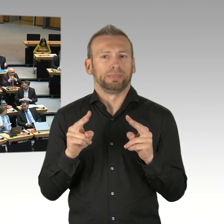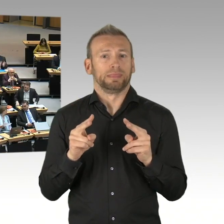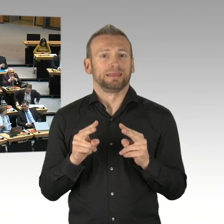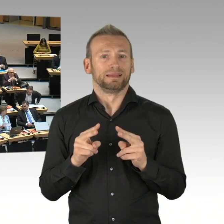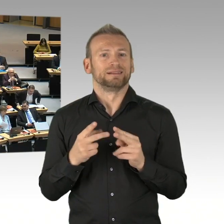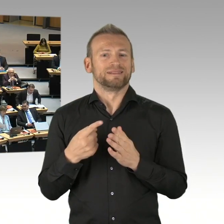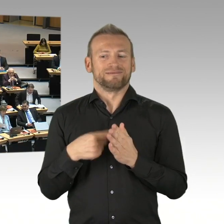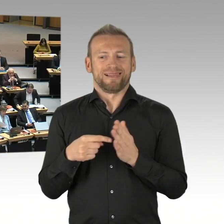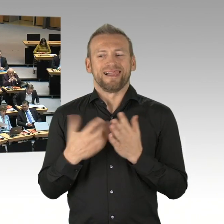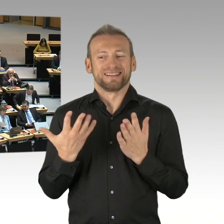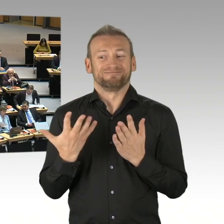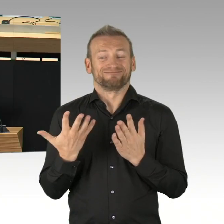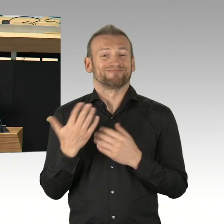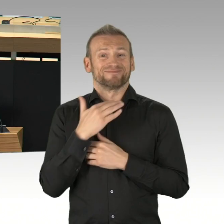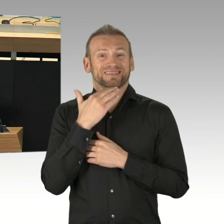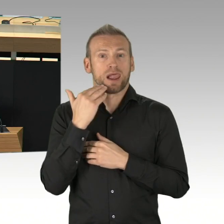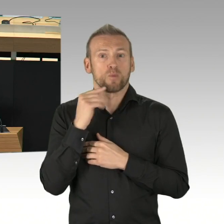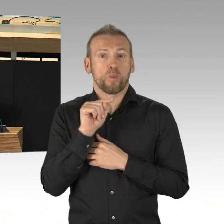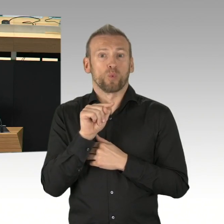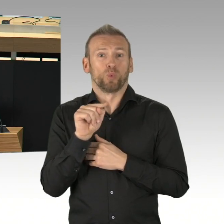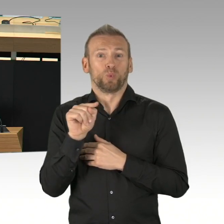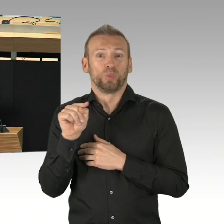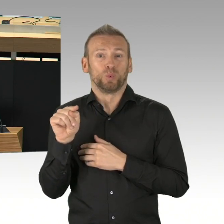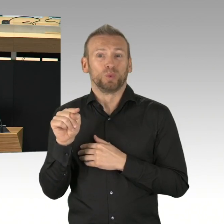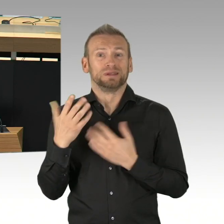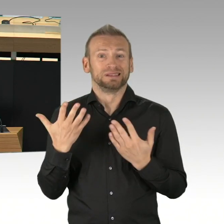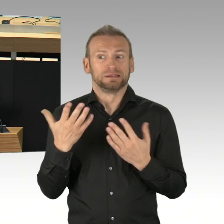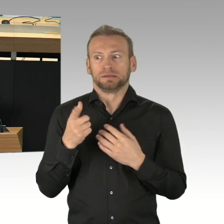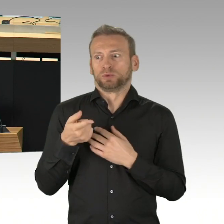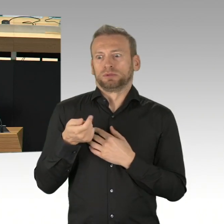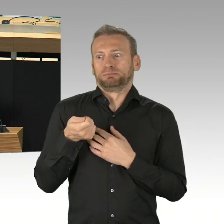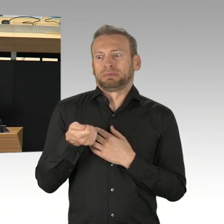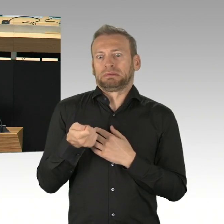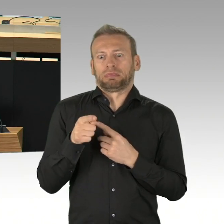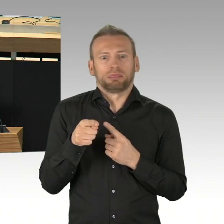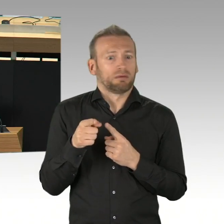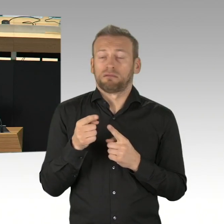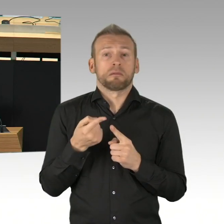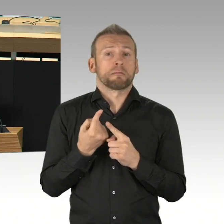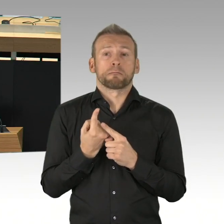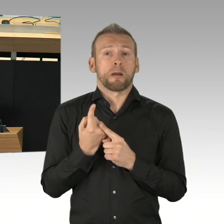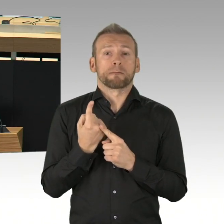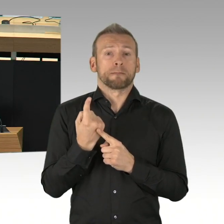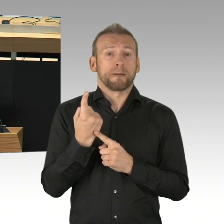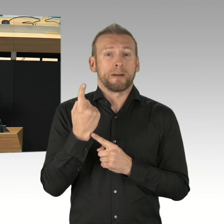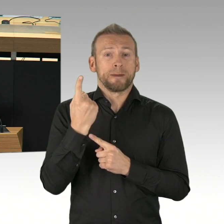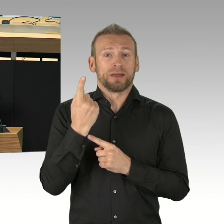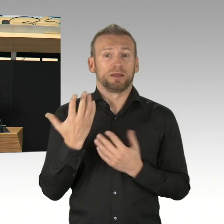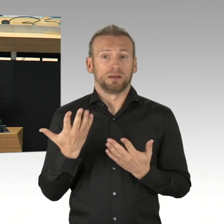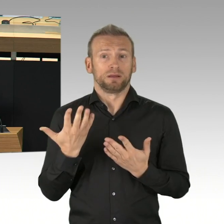Ihr sogenanntes Mietendeckelgesetz aber deckelt nicht die Mieten, sondern es deckelt den Wohnungsbau.